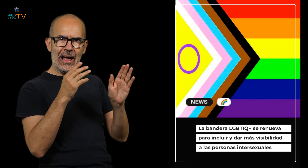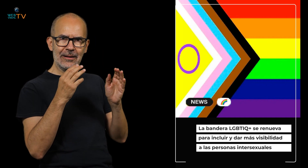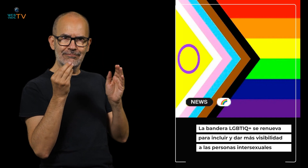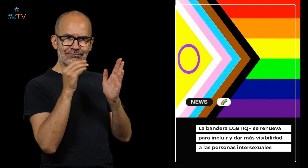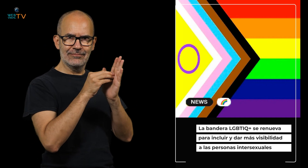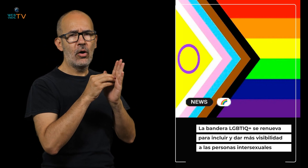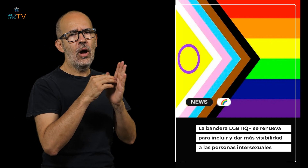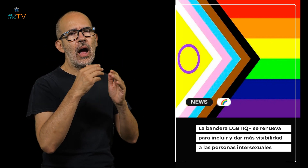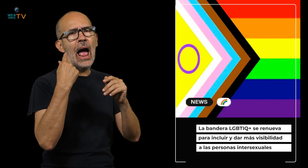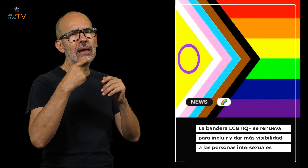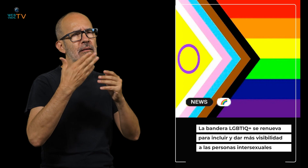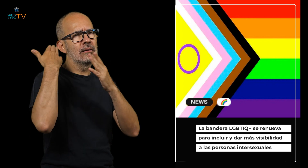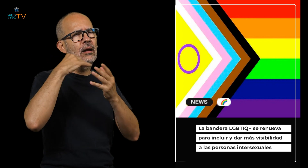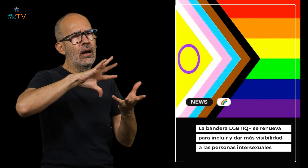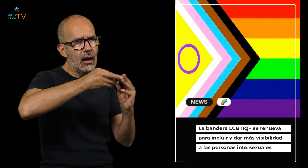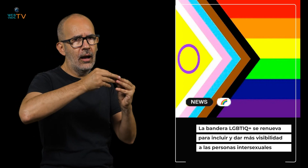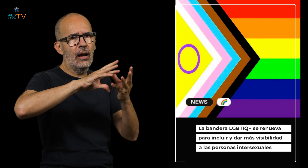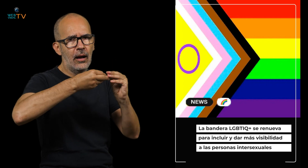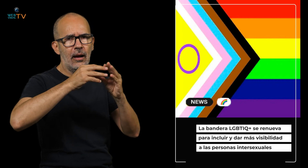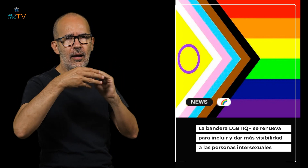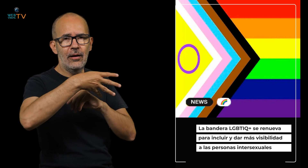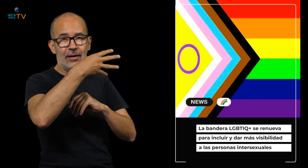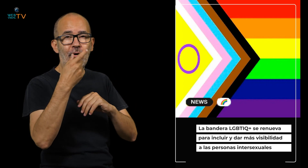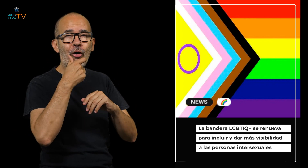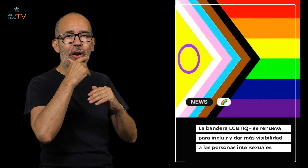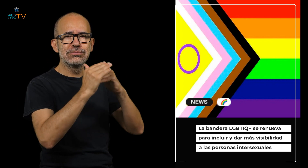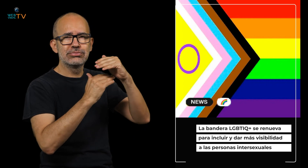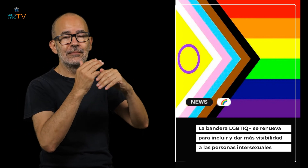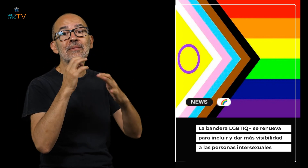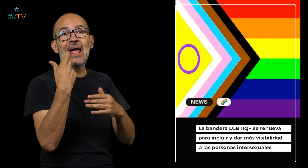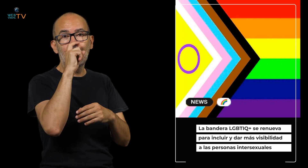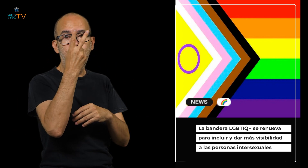Esta no es la primera adaptación reciente de la bandera del orgullo LGBTIQ +.